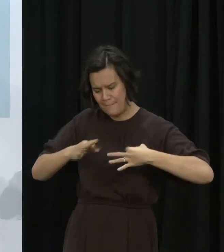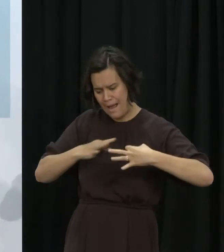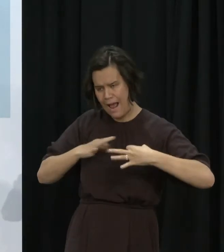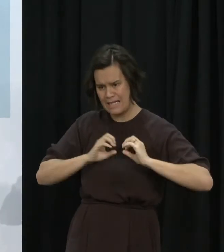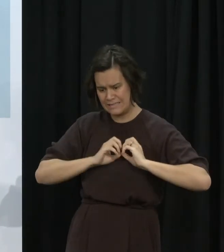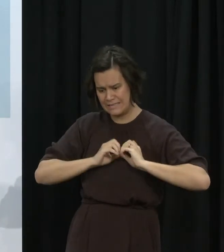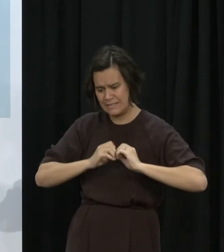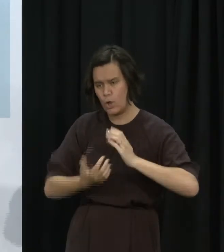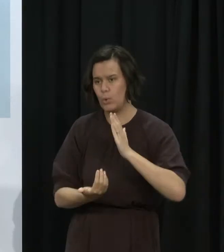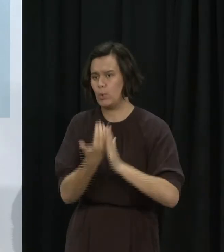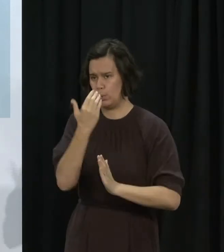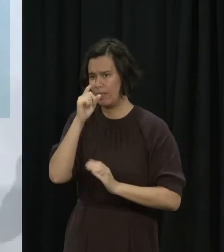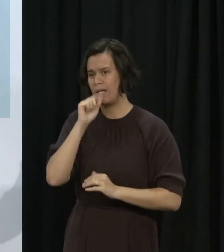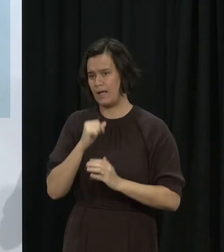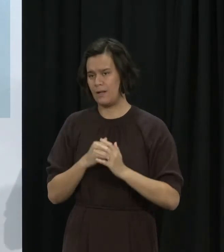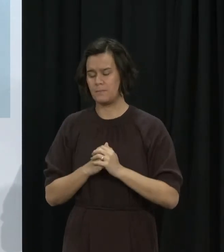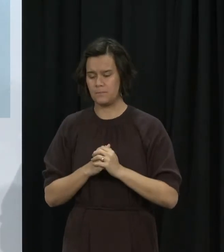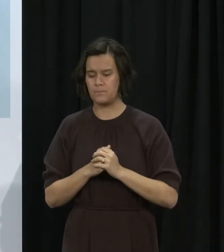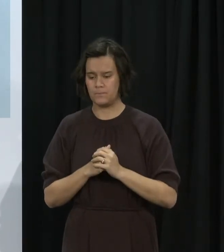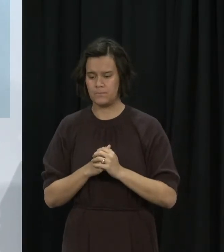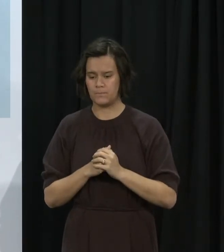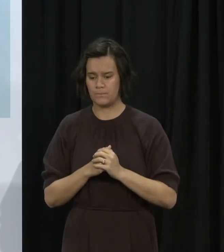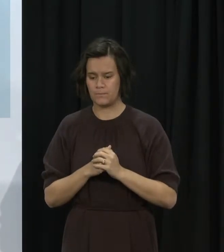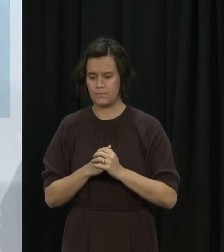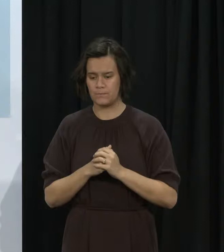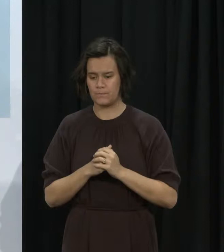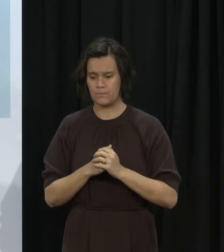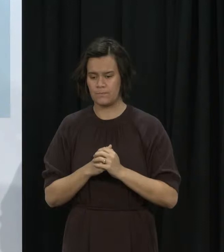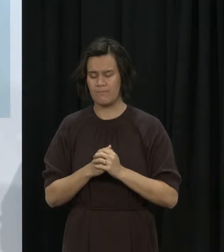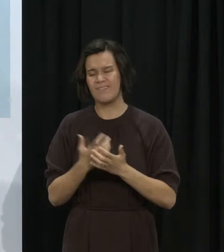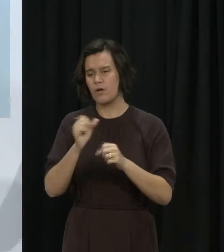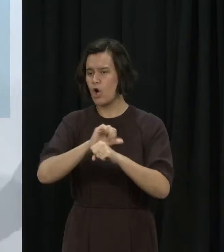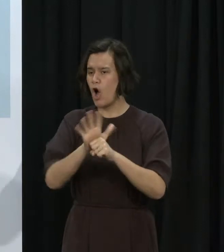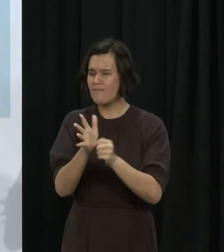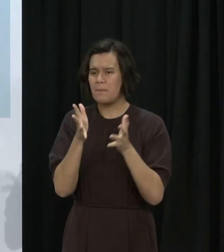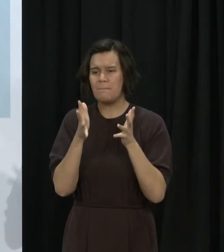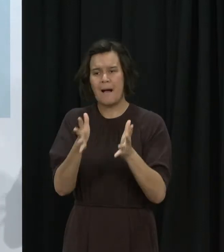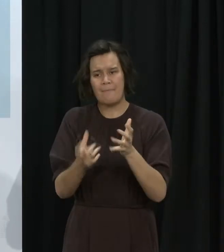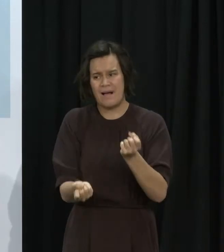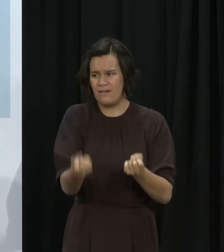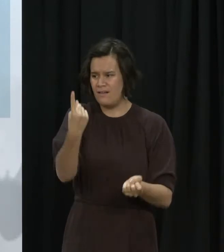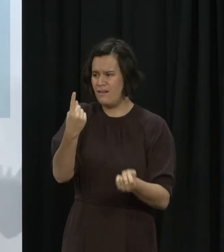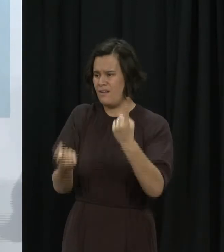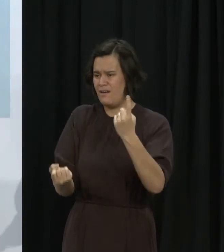ranei ki te kainga, kei te mohio matou karekau tenei ra nau mai haere mai. Engari he mea nui ki te whakatakoto i enei huringa ki te maarama e taea ana e tatou, penei moata